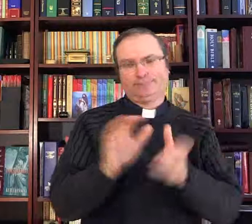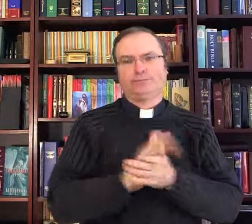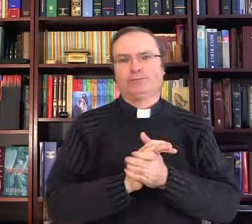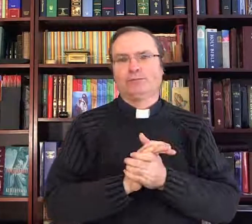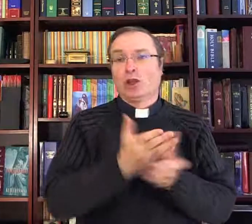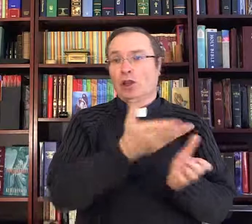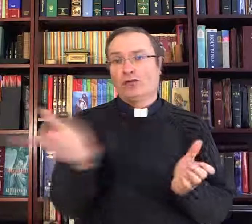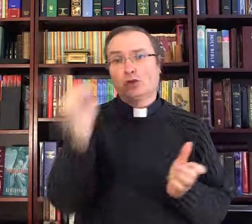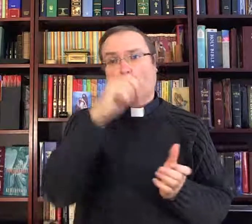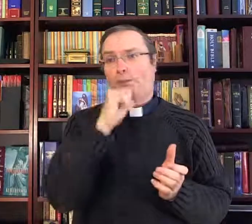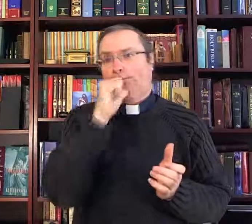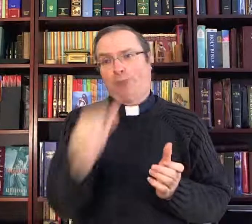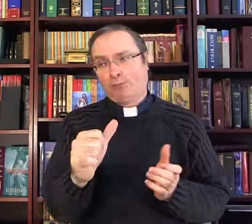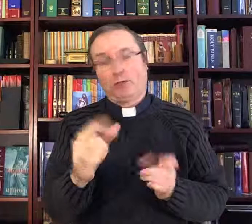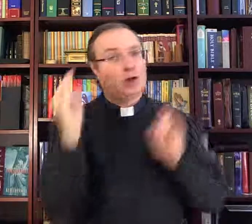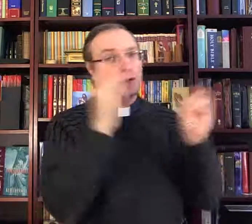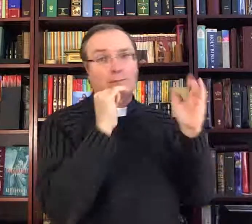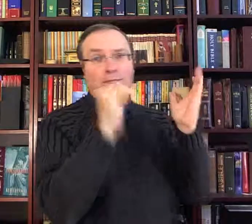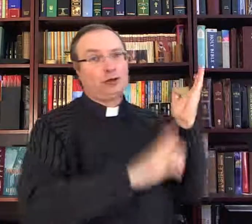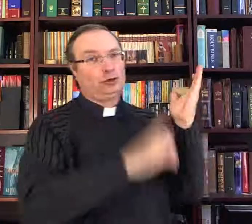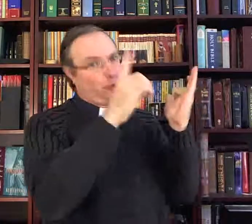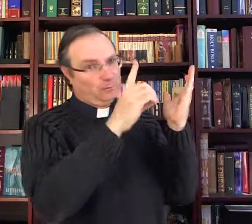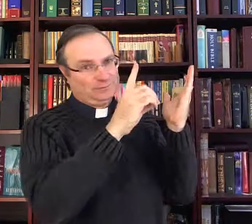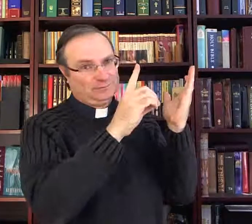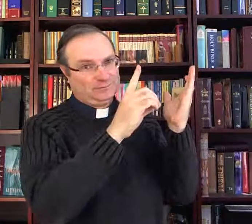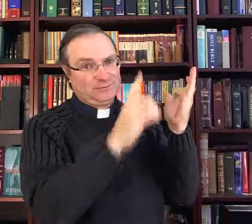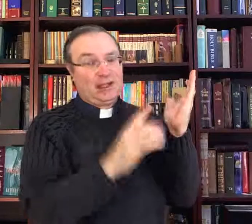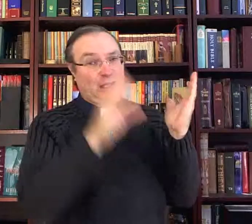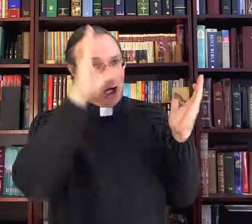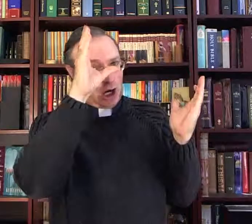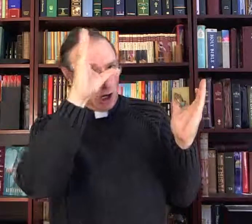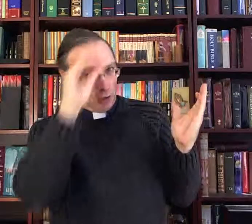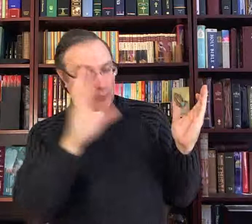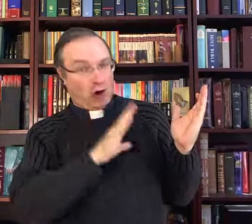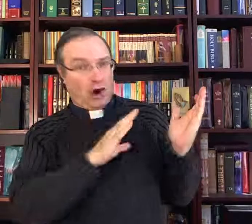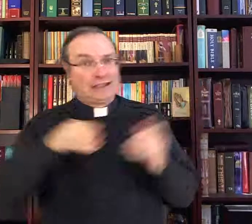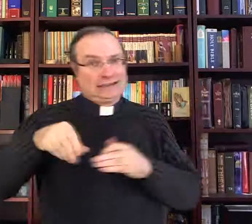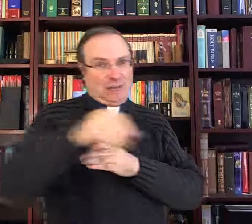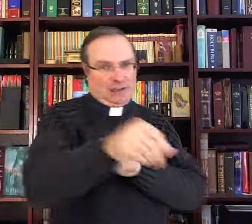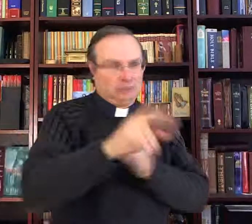Ne vous y trompez pas: on ne se moque pas de Dieu. Ce qu'un homme aura semé